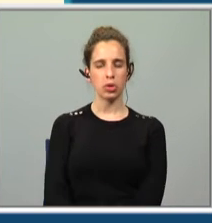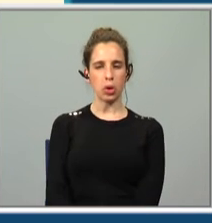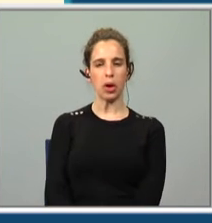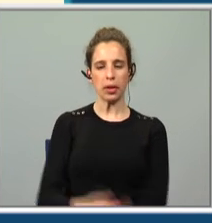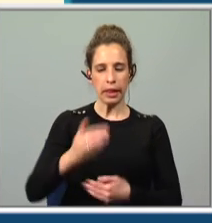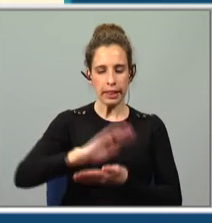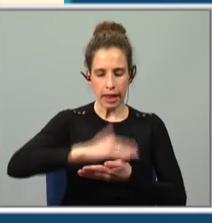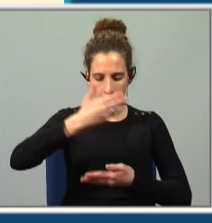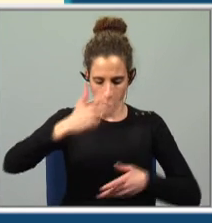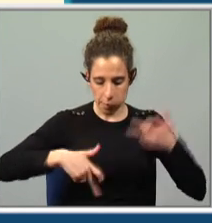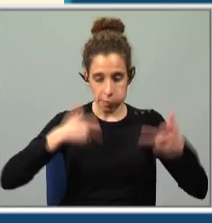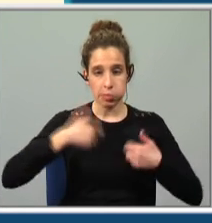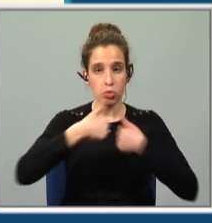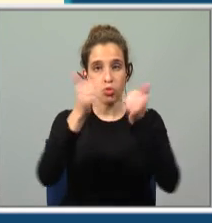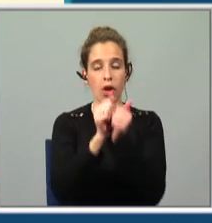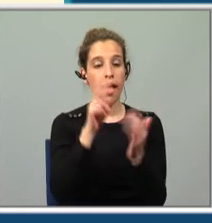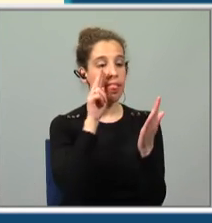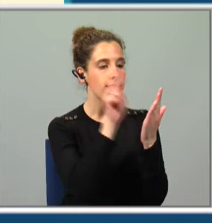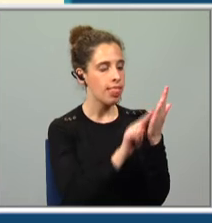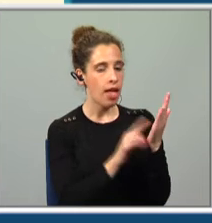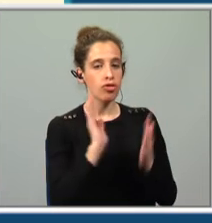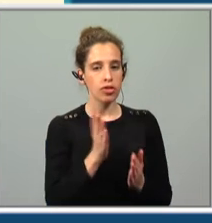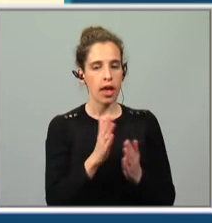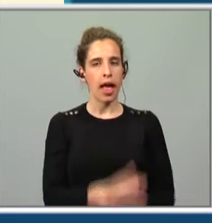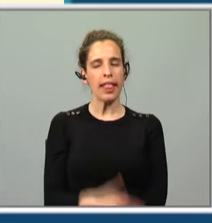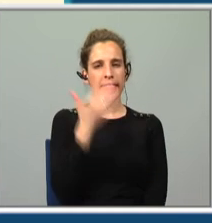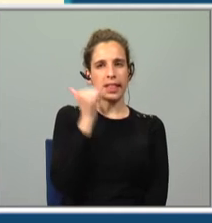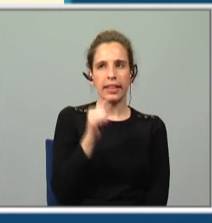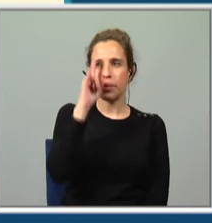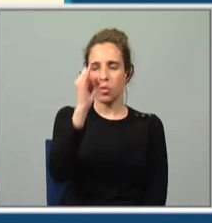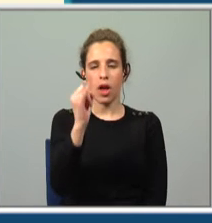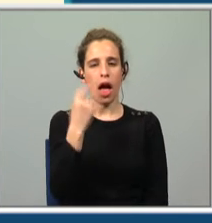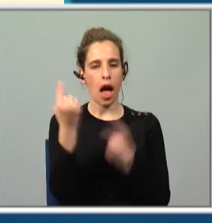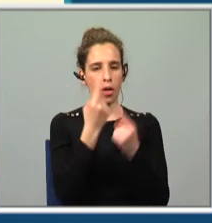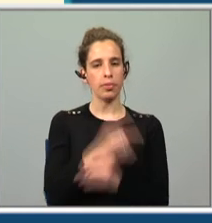escondidos que tinha lido Na tentativa ter alguma ideia Manoel tratava decifrar 隱藏在我讀過的嘗試中有一些想法 Manoel 試圖破譯